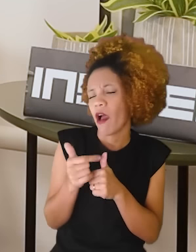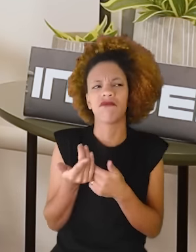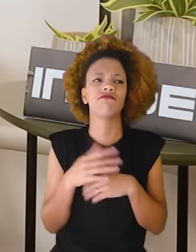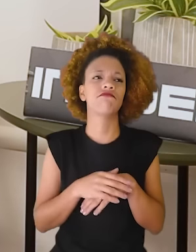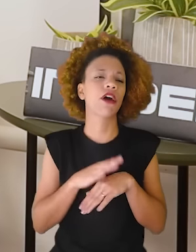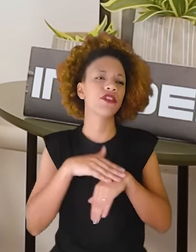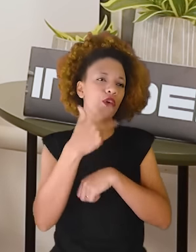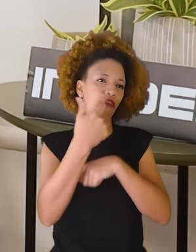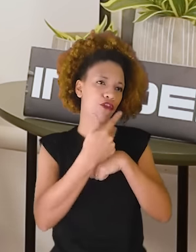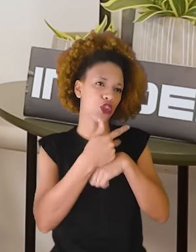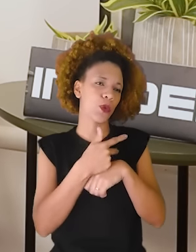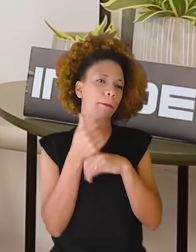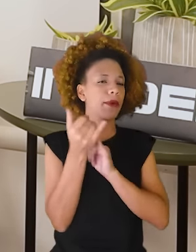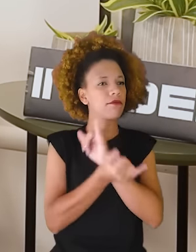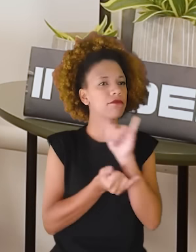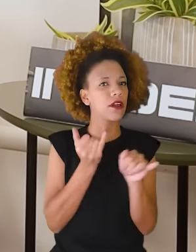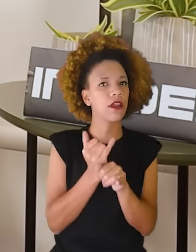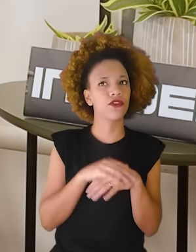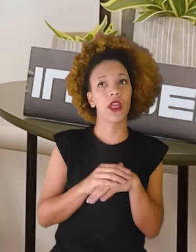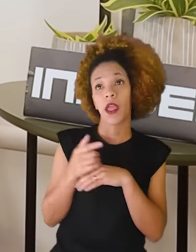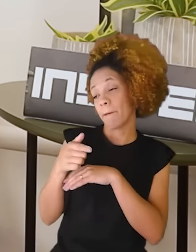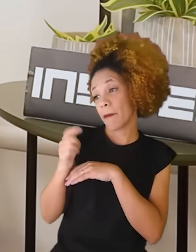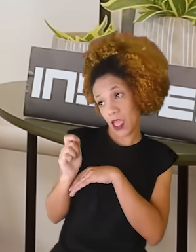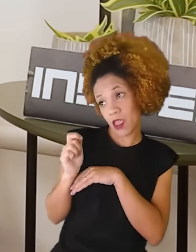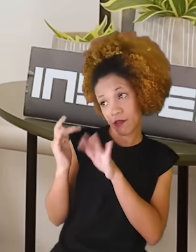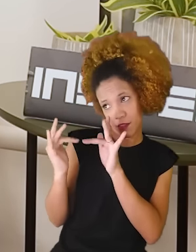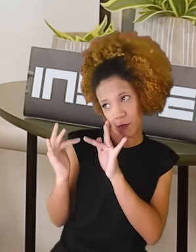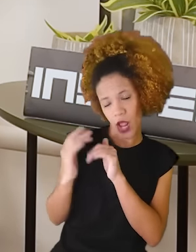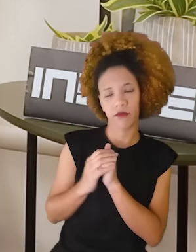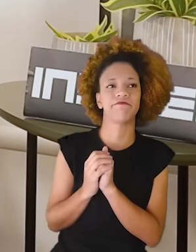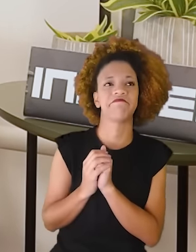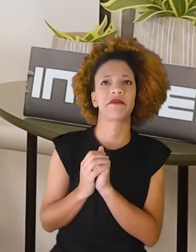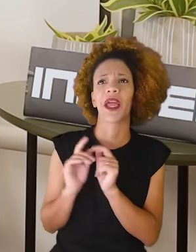ah vou vou fazer um vídeo pra internet aí fiz um vídeo com a minha ex-namorada na época só que ela